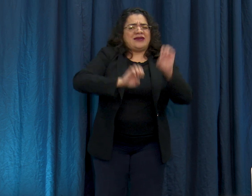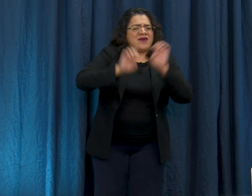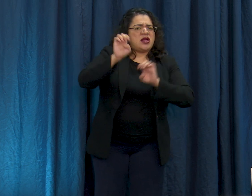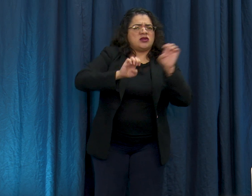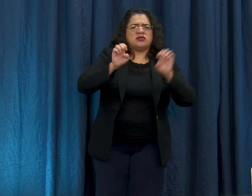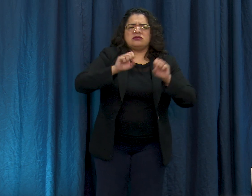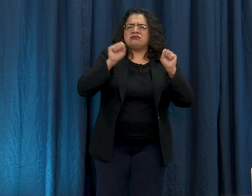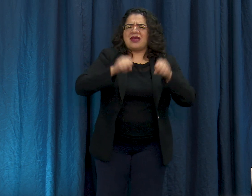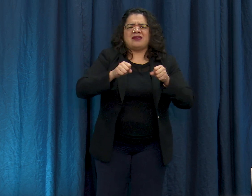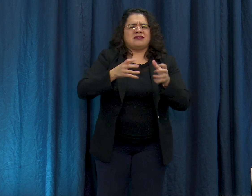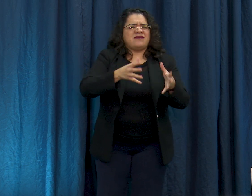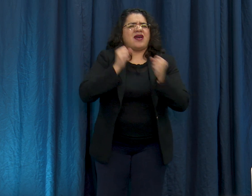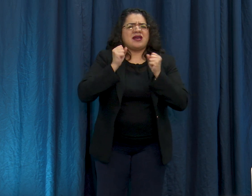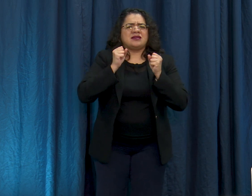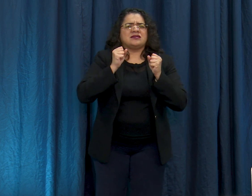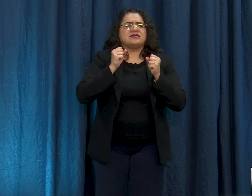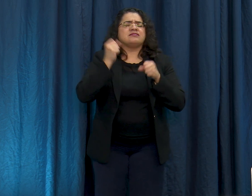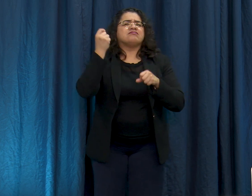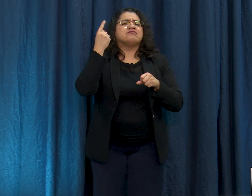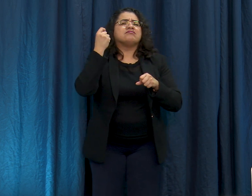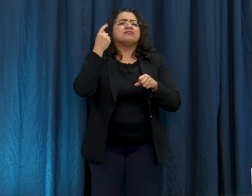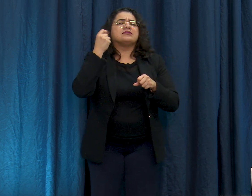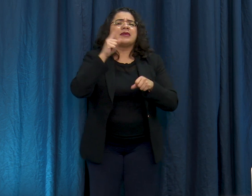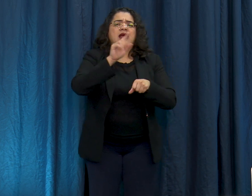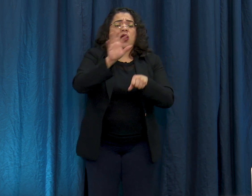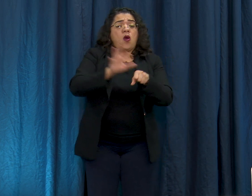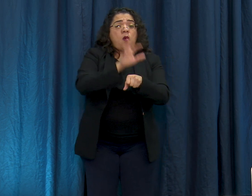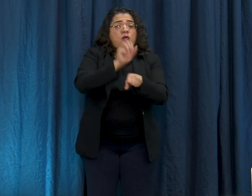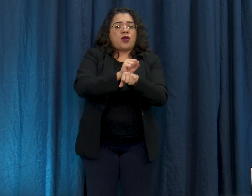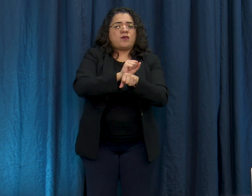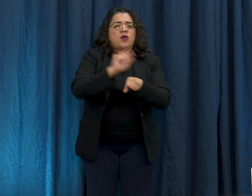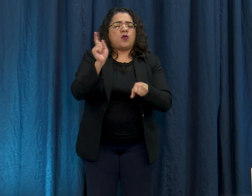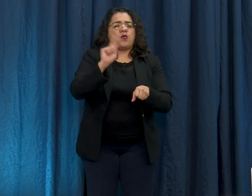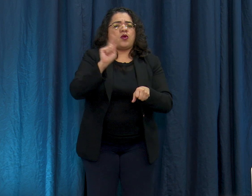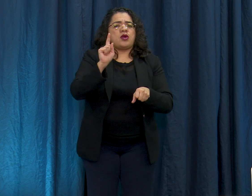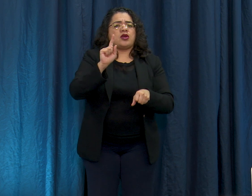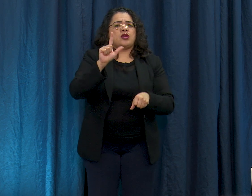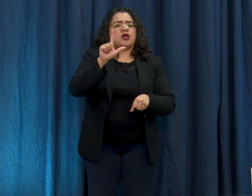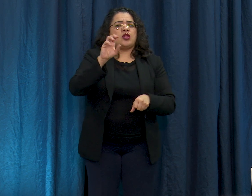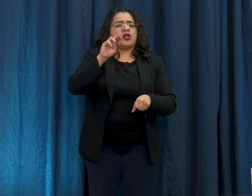baron hacer en casa que una cita otra vez el portal de nuestro sitio web